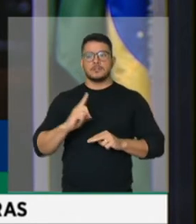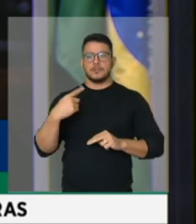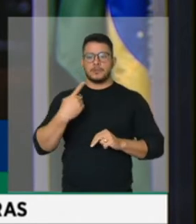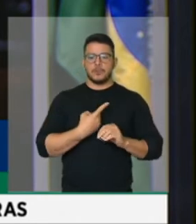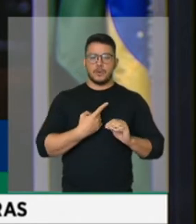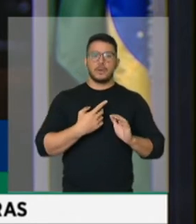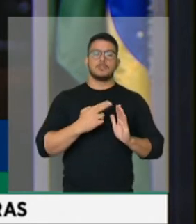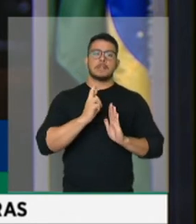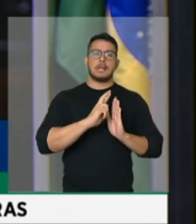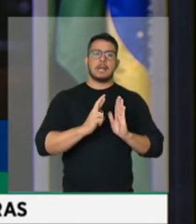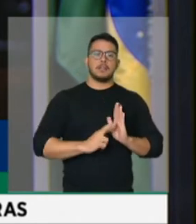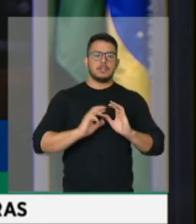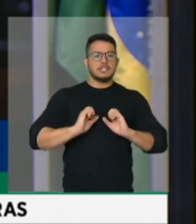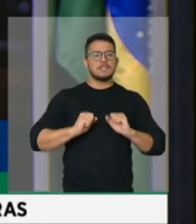OPÇÃO POR ESSE INSTRUMENTO